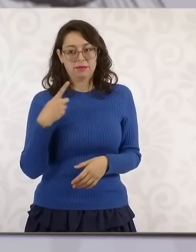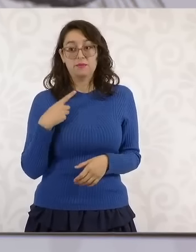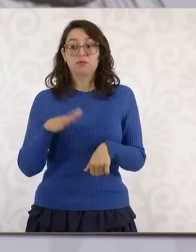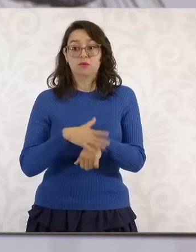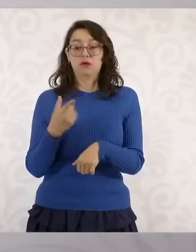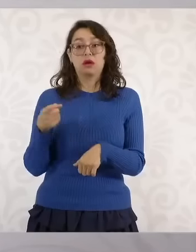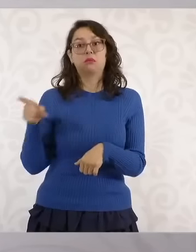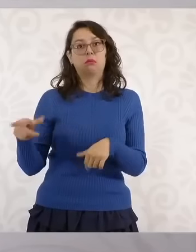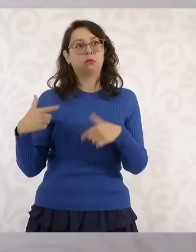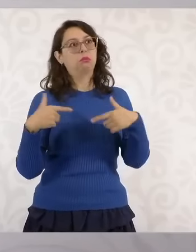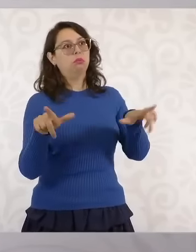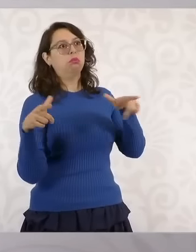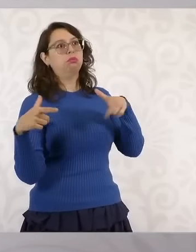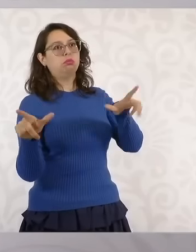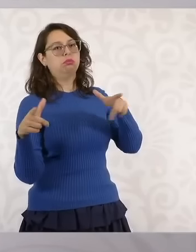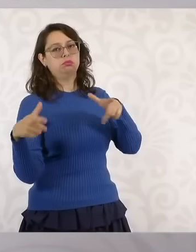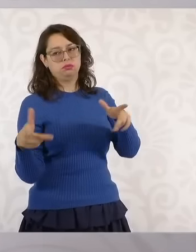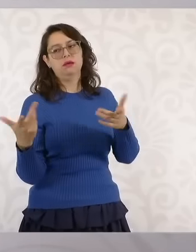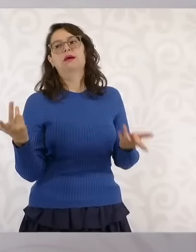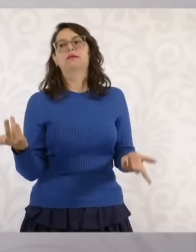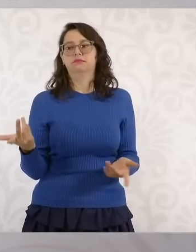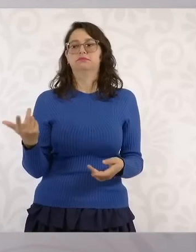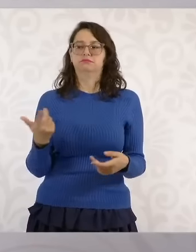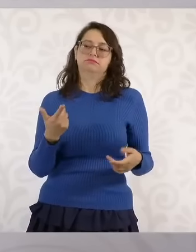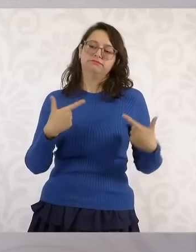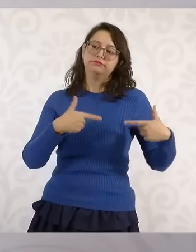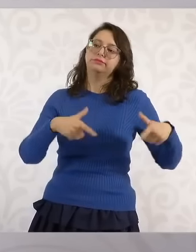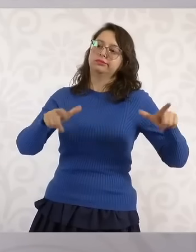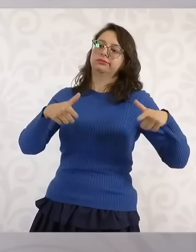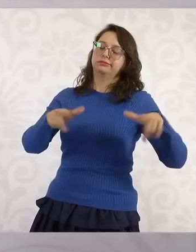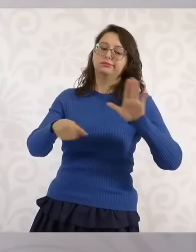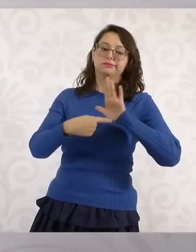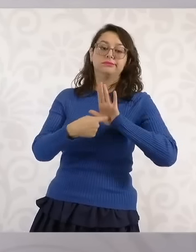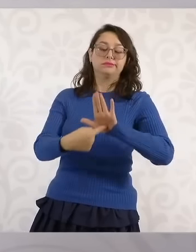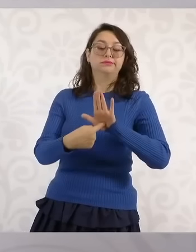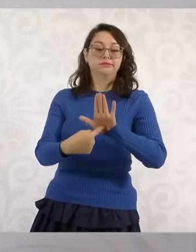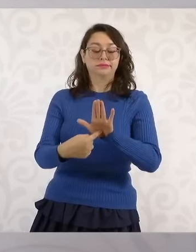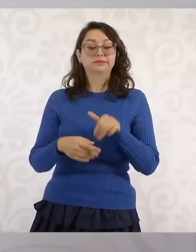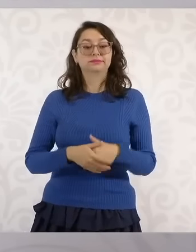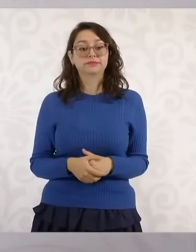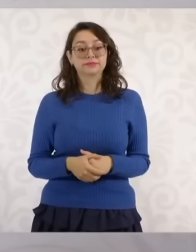Entonces, por eso quisimos presentarlo aquí en la mañanera. ha estado trabajando en todo ello